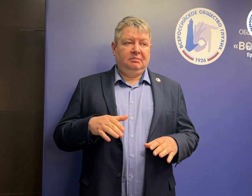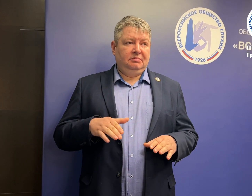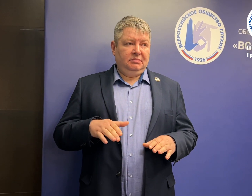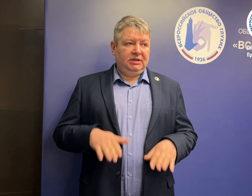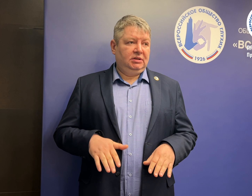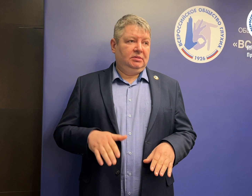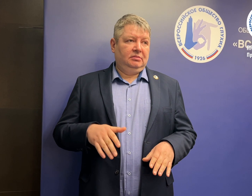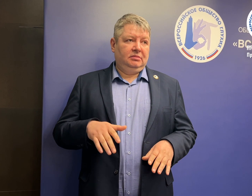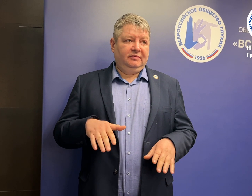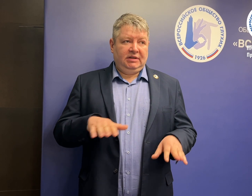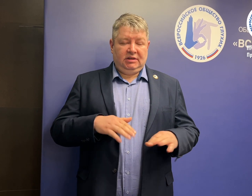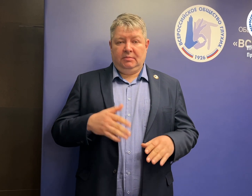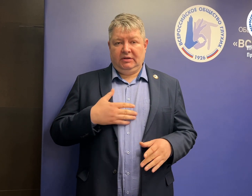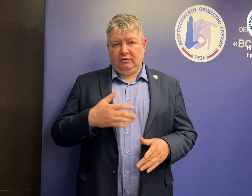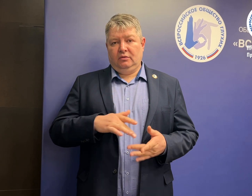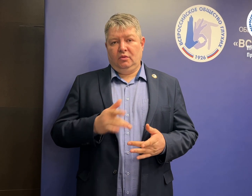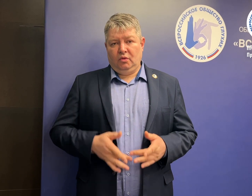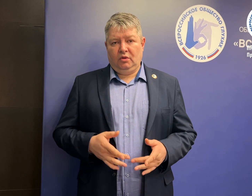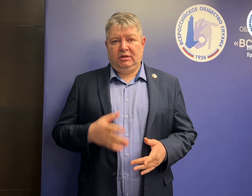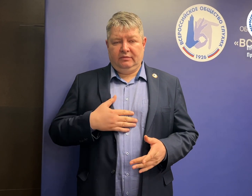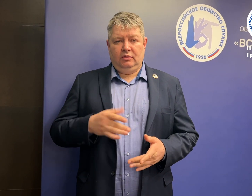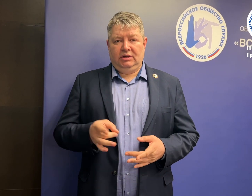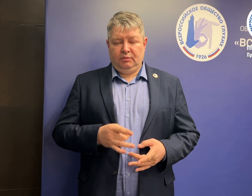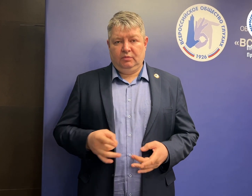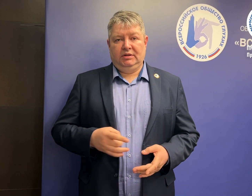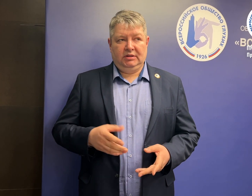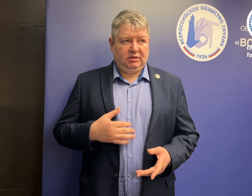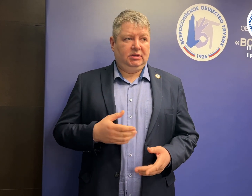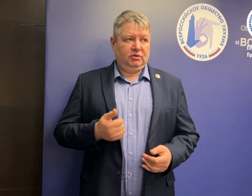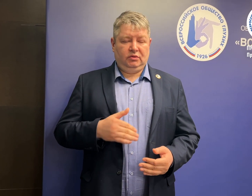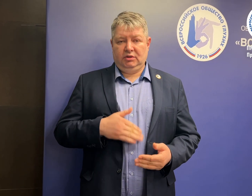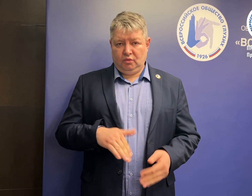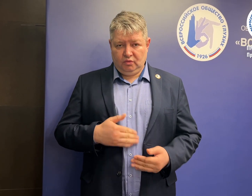С местными властями своего города, своей Республики мы сотрудничаем,